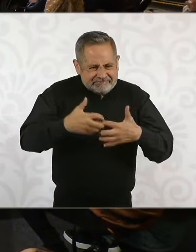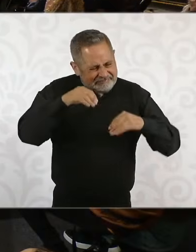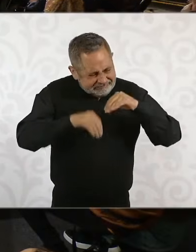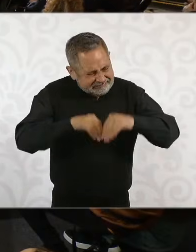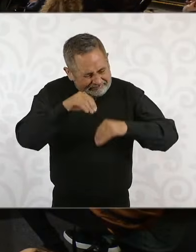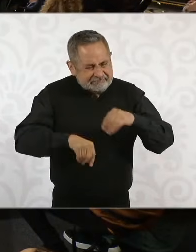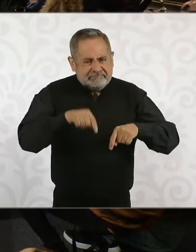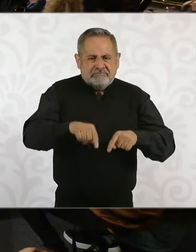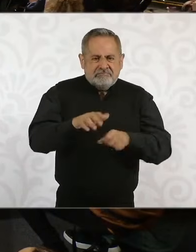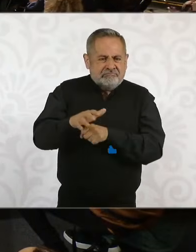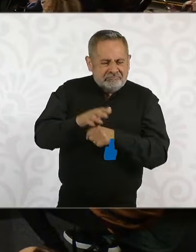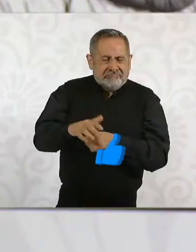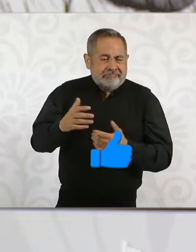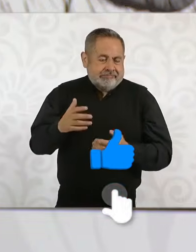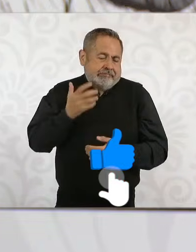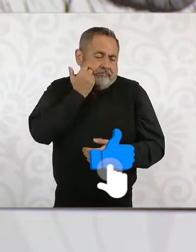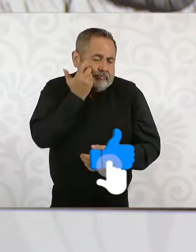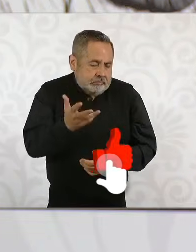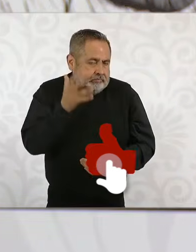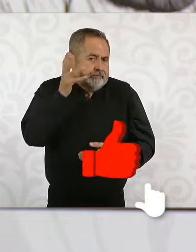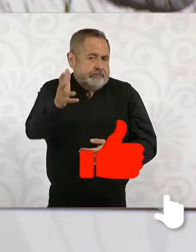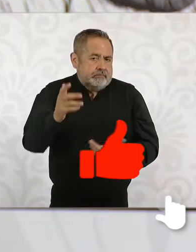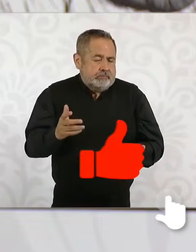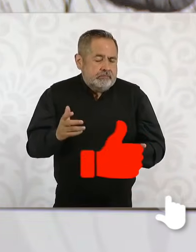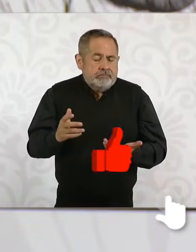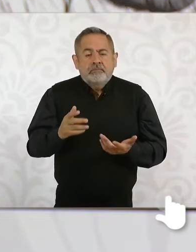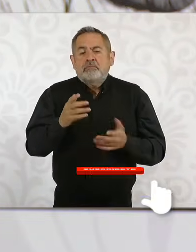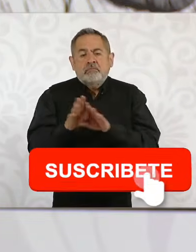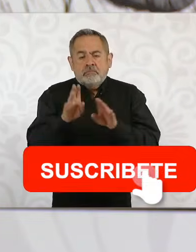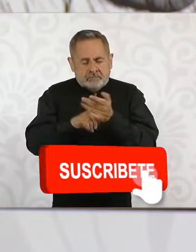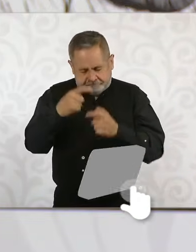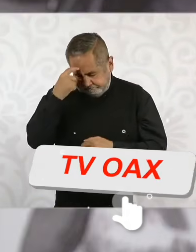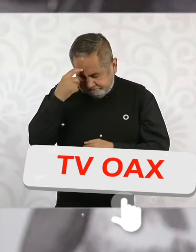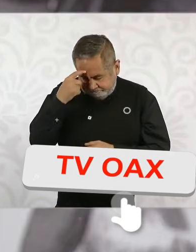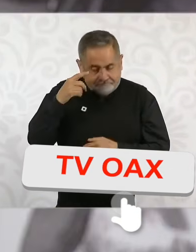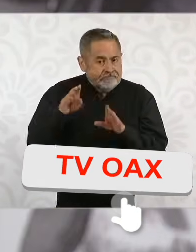soberanía nacional. ¿Cómo han sido estos proyectos conceptualizados? A través del